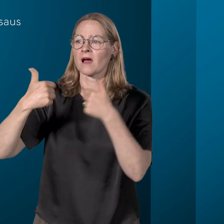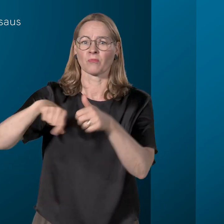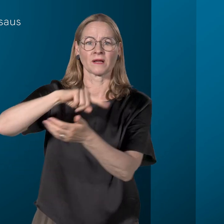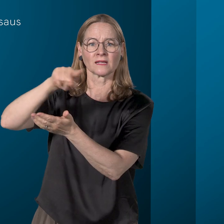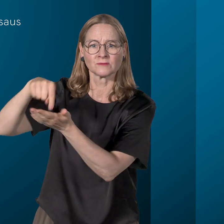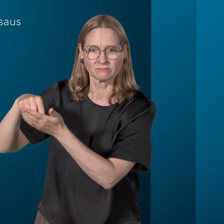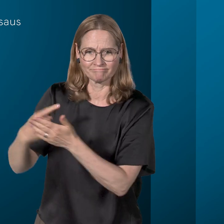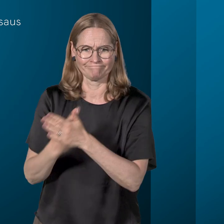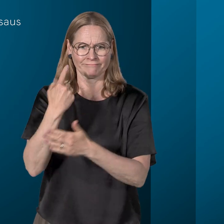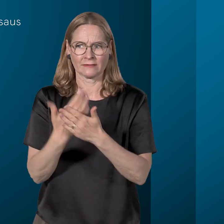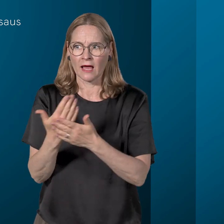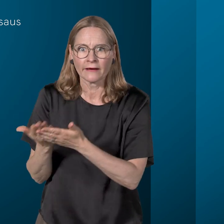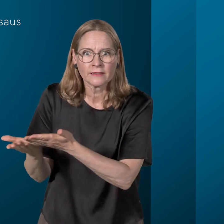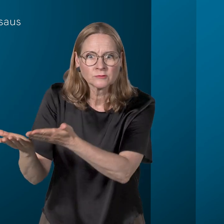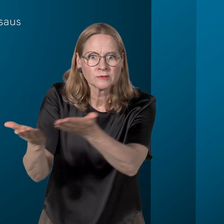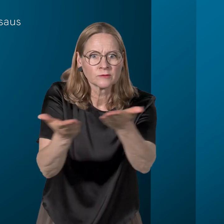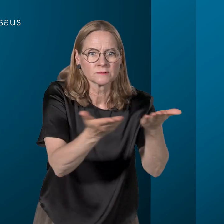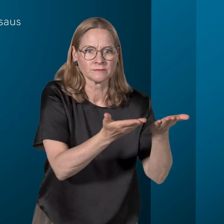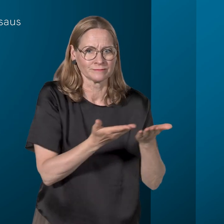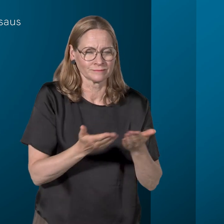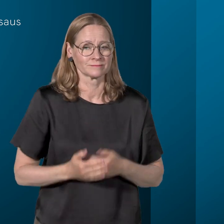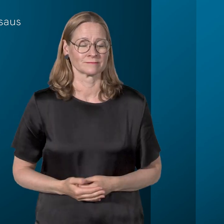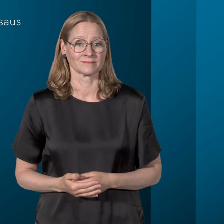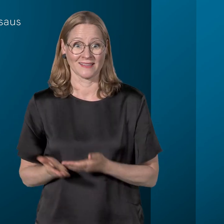ja kauppakeskuksissa tapahtuvasta rahankeräyksestä.